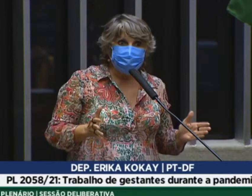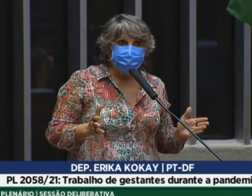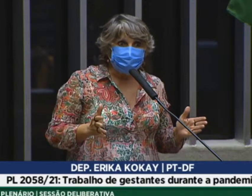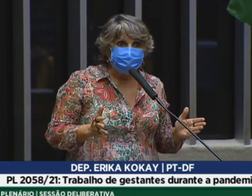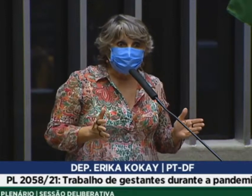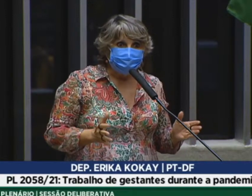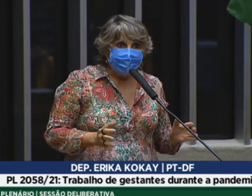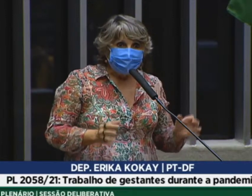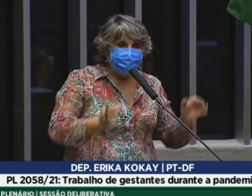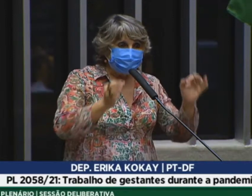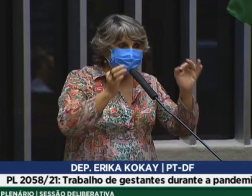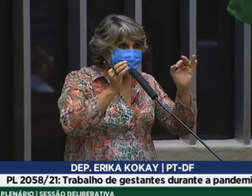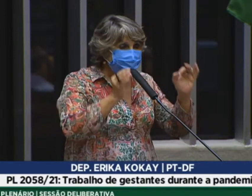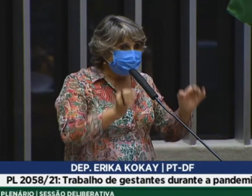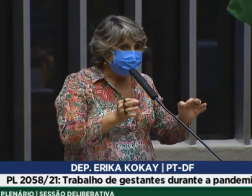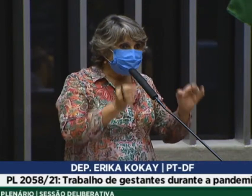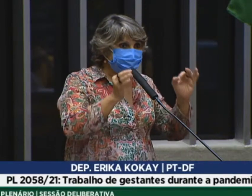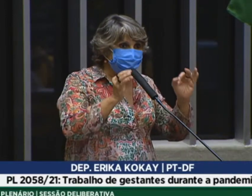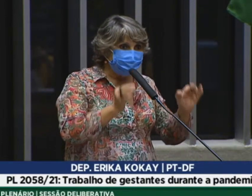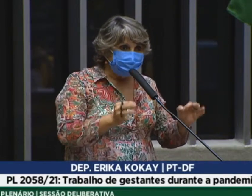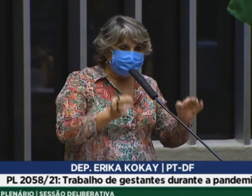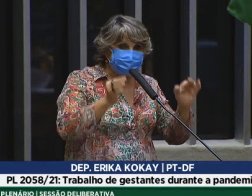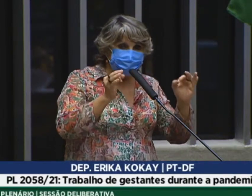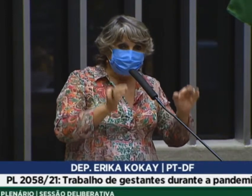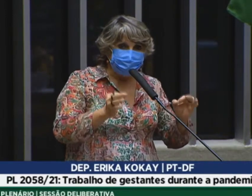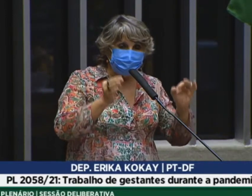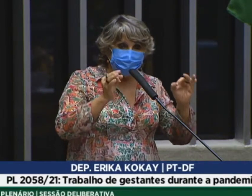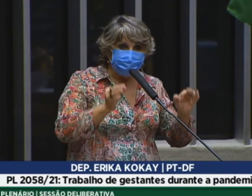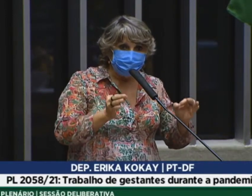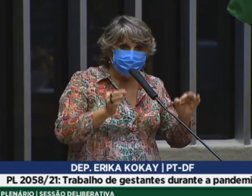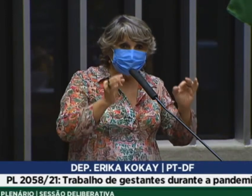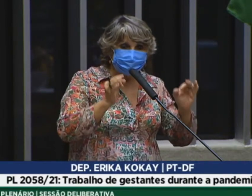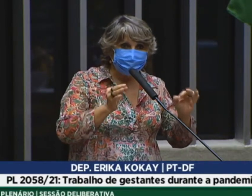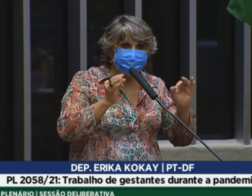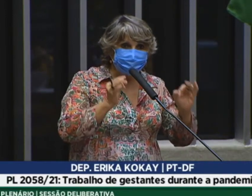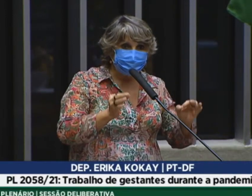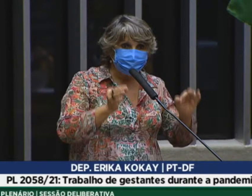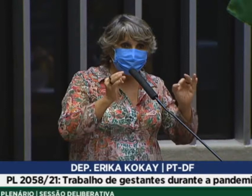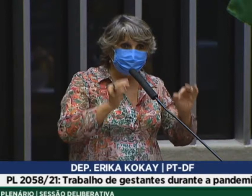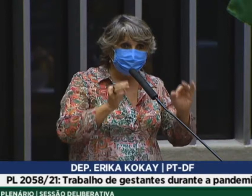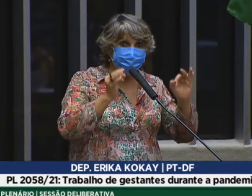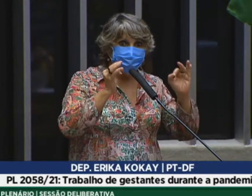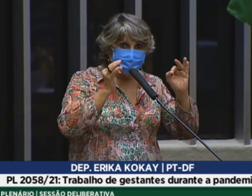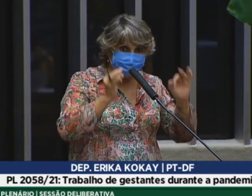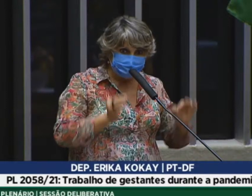DITO AQUI, DE CADA CEM GRÁVIDAS QUE FALECEM, 77 SÃO BRASILEIRAS. E PARA ALÉM DISSO, ESTA PROPOSIÇÃO QUE